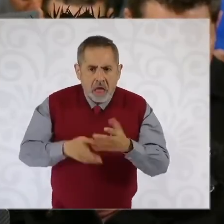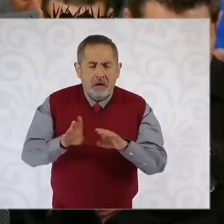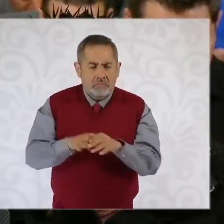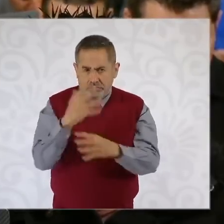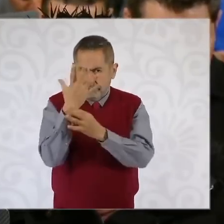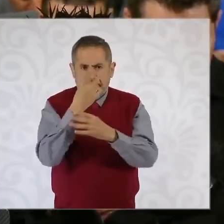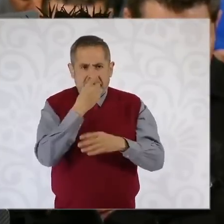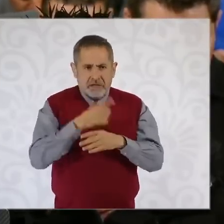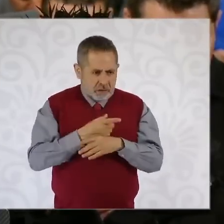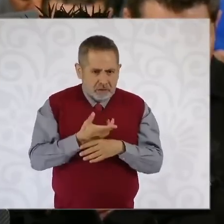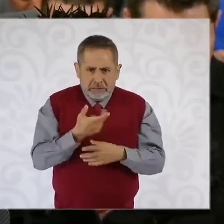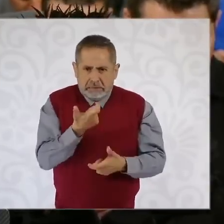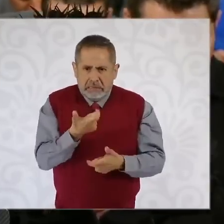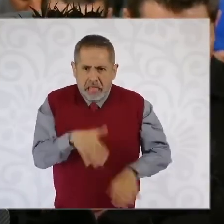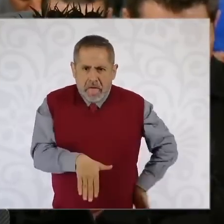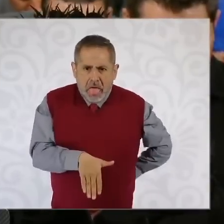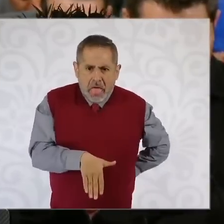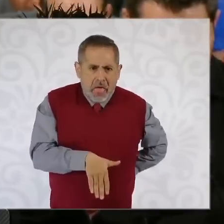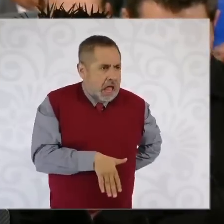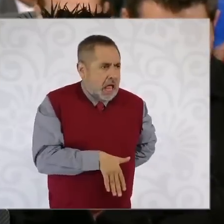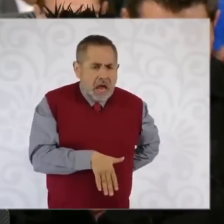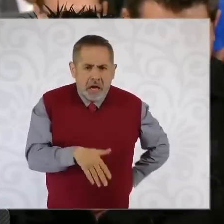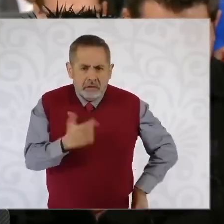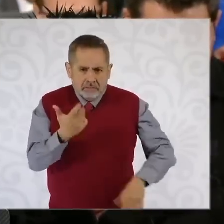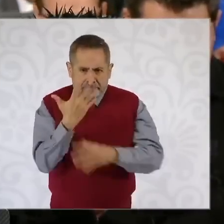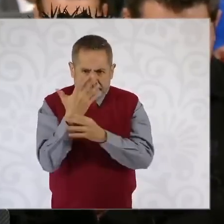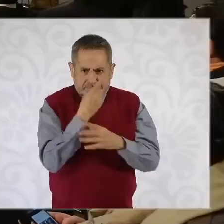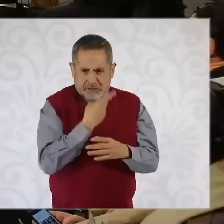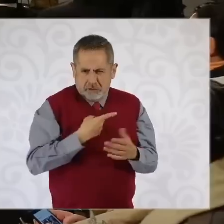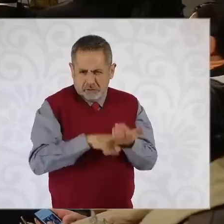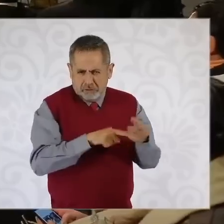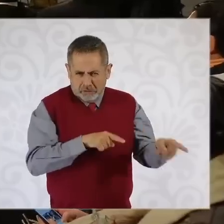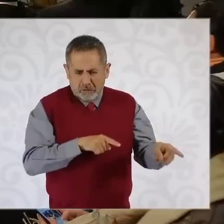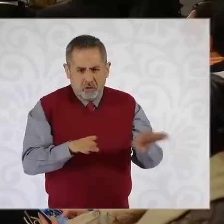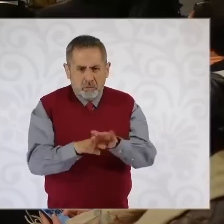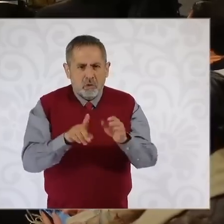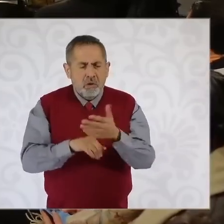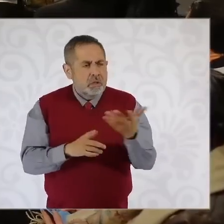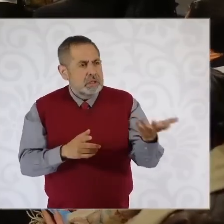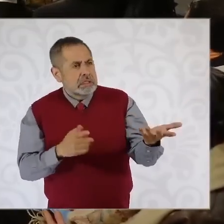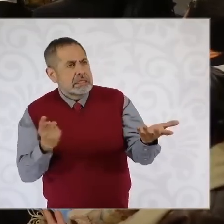lo dijeron dice qué puede hacer sus funcionarios presidenta para que se sientan a dialogar con